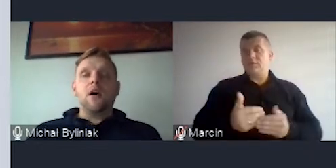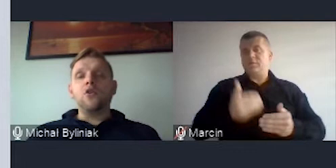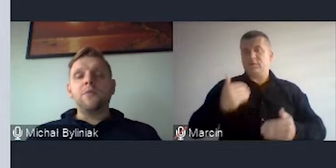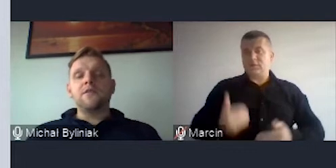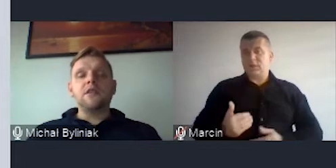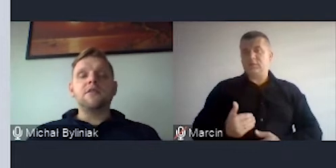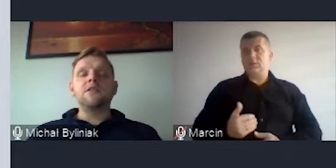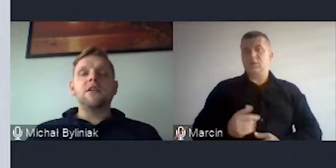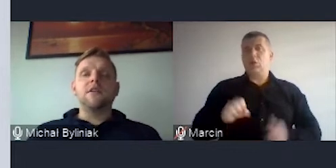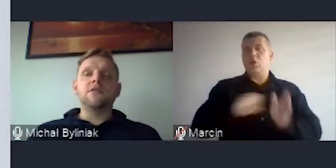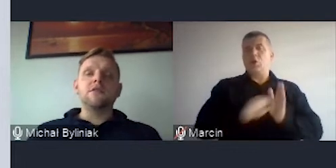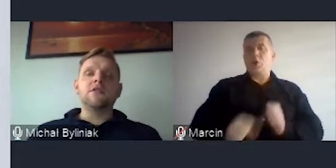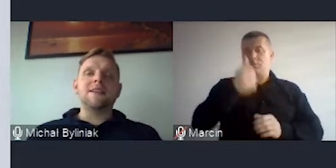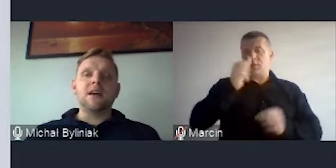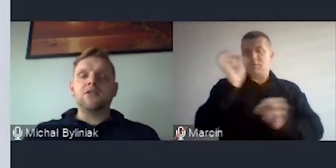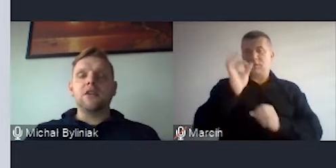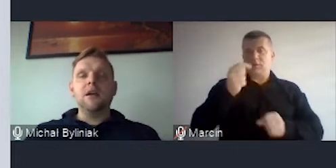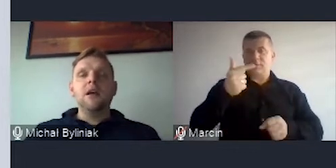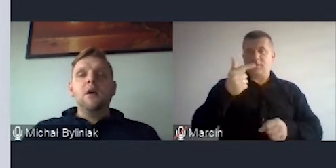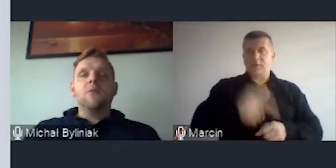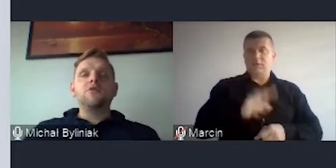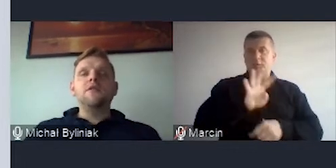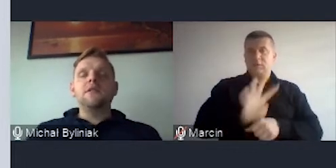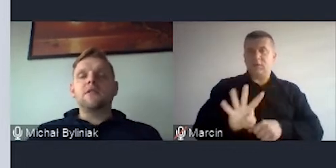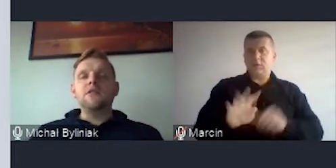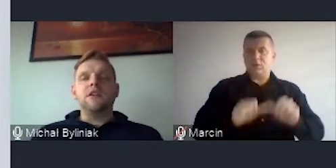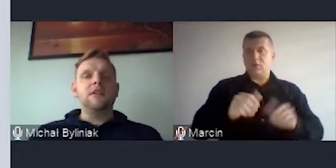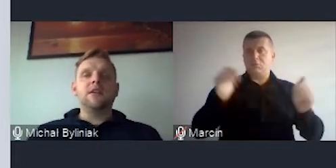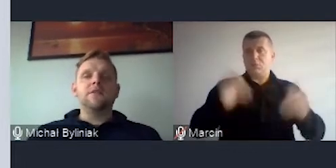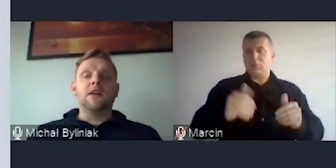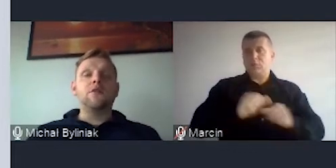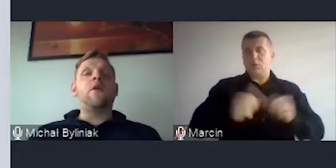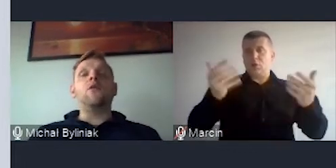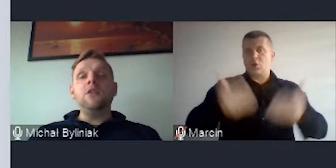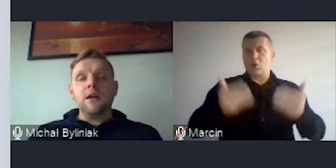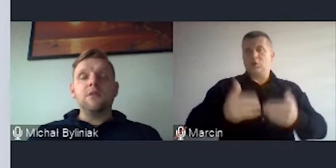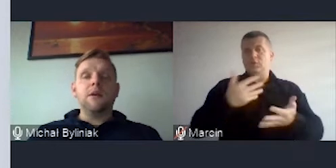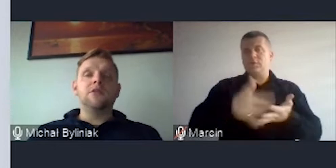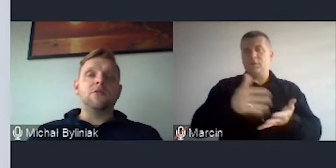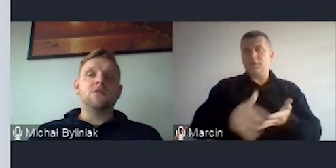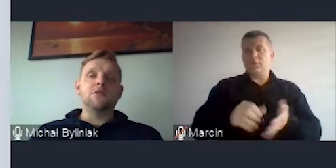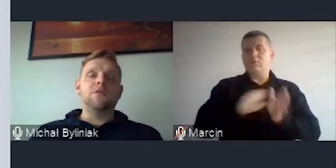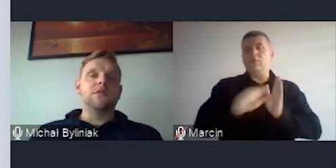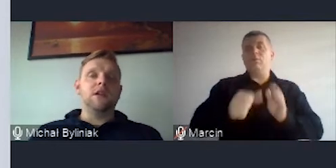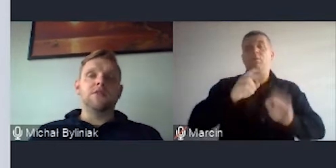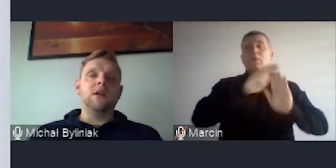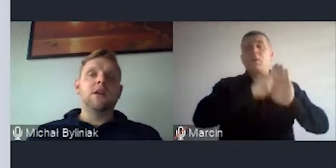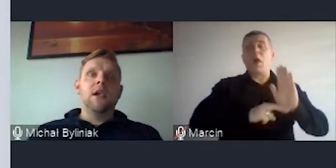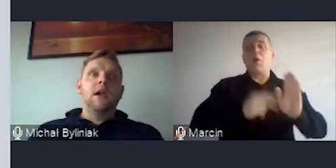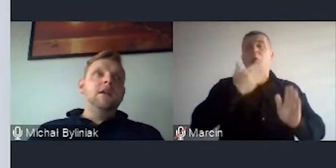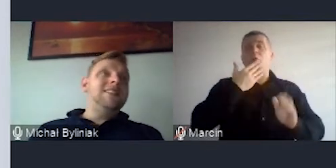Od 1 stycznia 2014 możliwe jest rozliczanie takich wydatków o ile regulamin konkursu nie mówi inaczej.